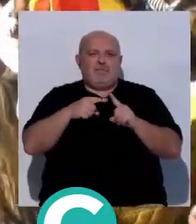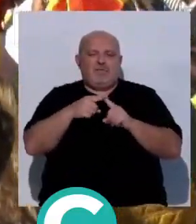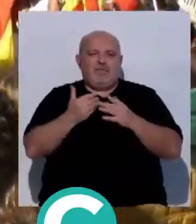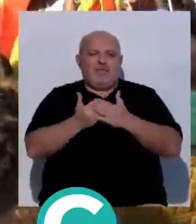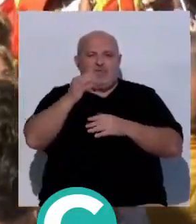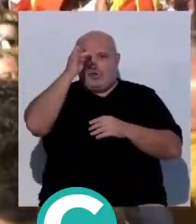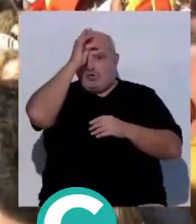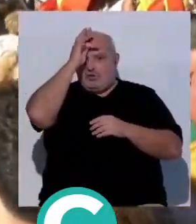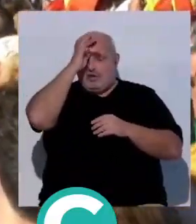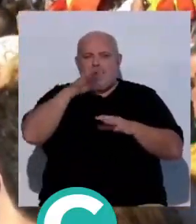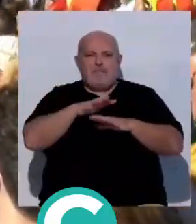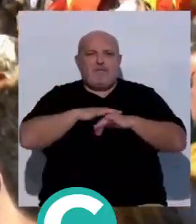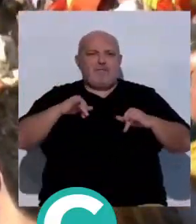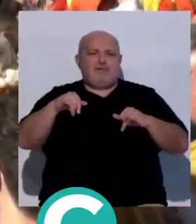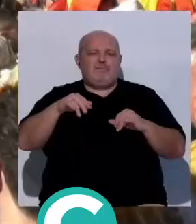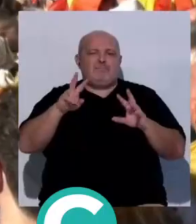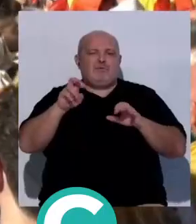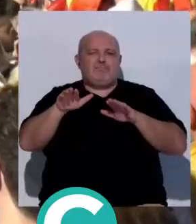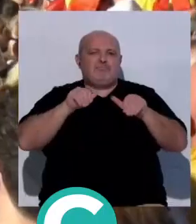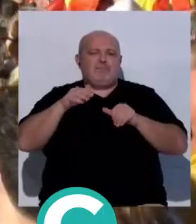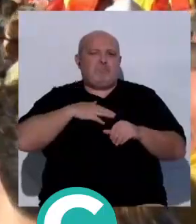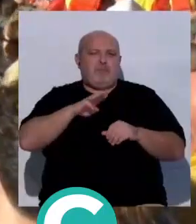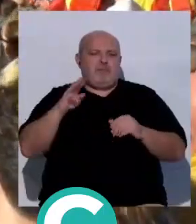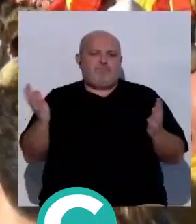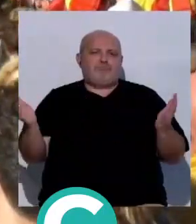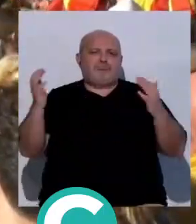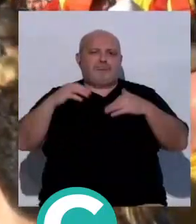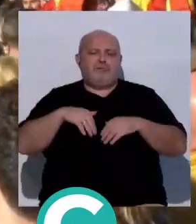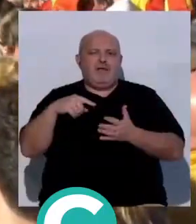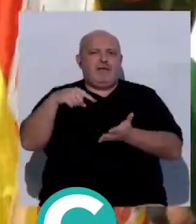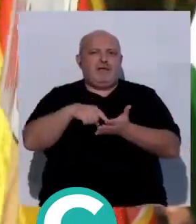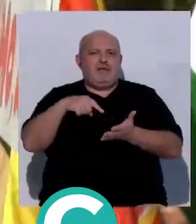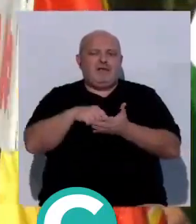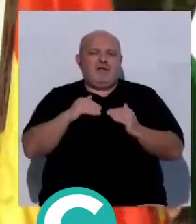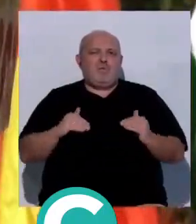domingo en la plaza de España convocadas por el partido popular para exigir la igualdad para todos